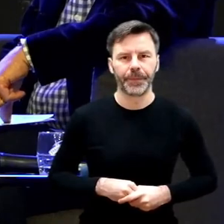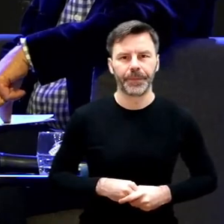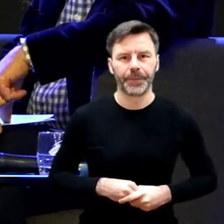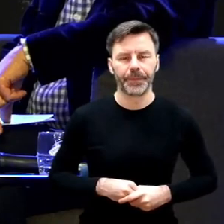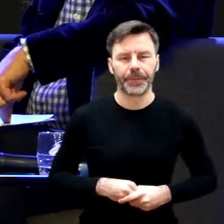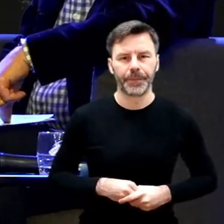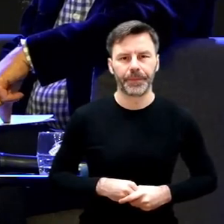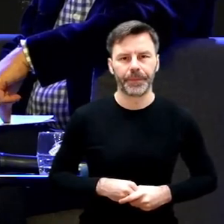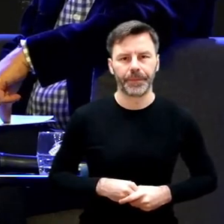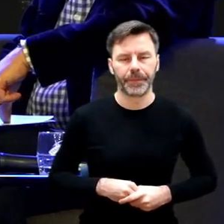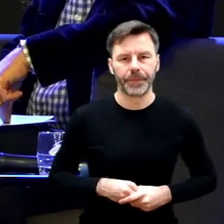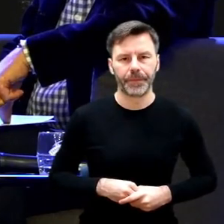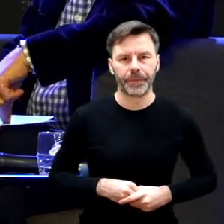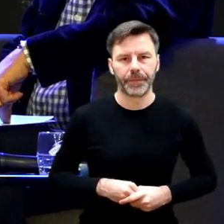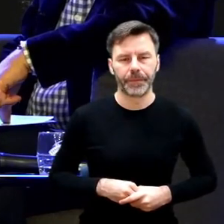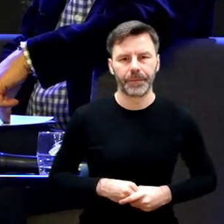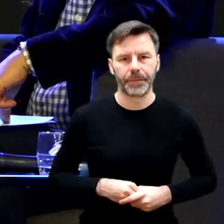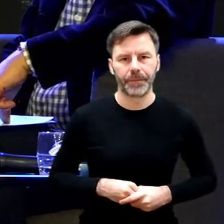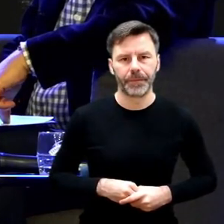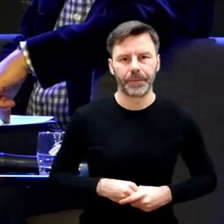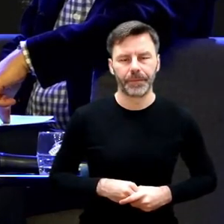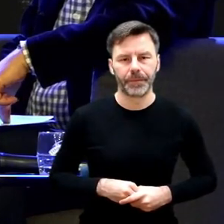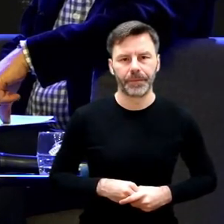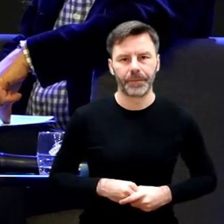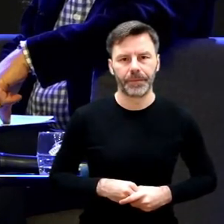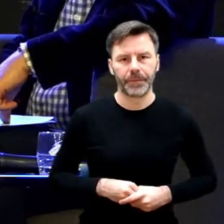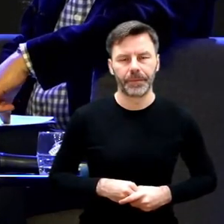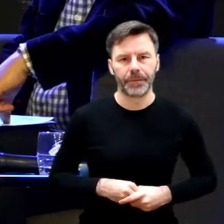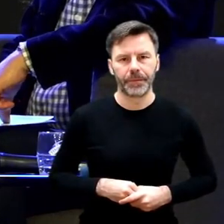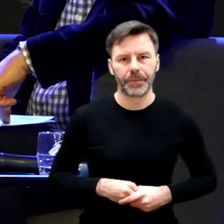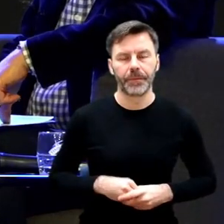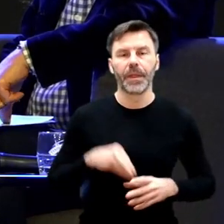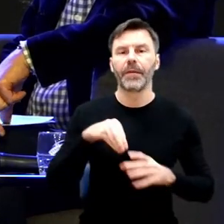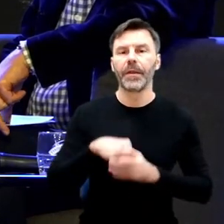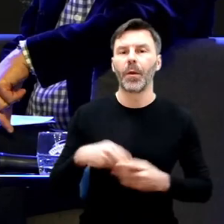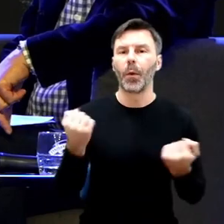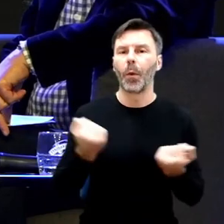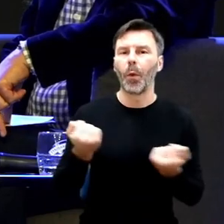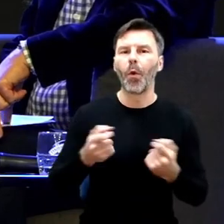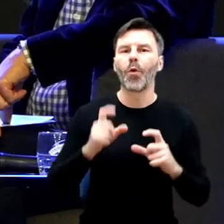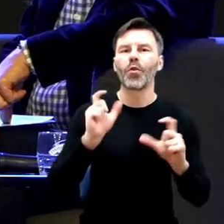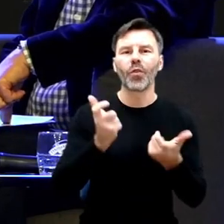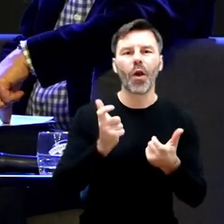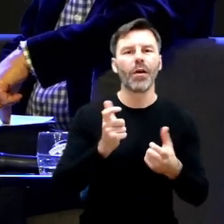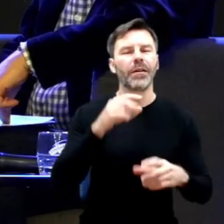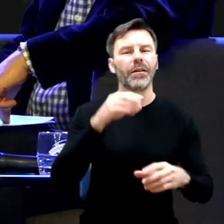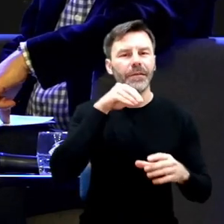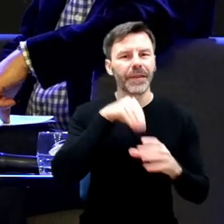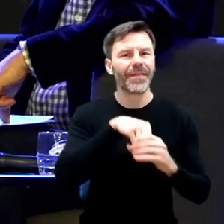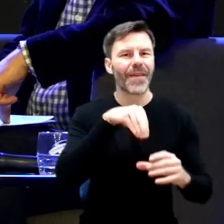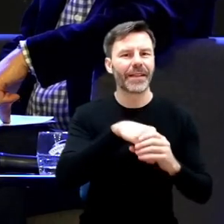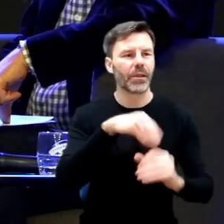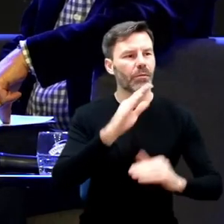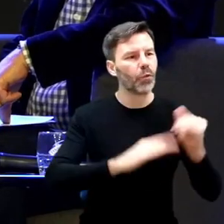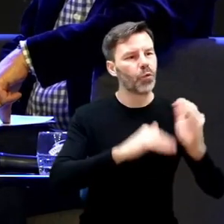byli i są inwestorzy działający na rynku nieruchomości.